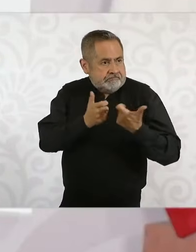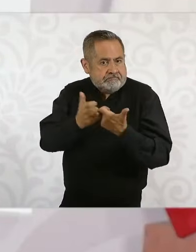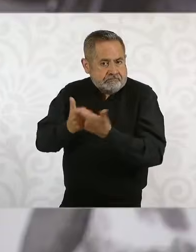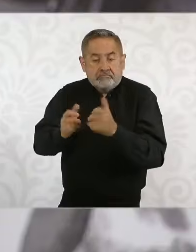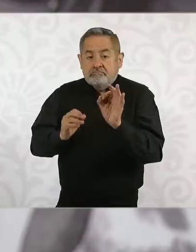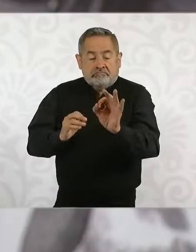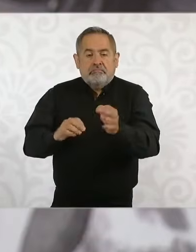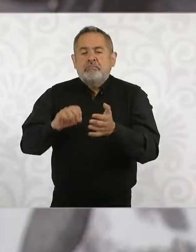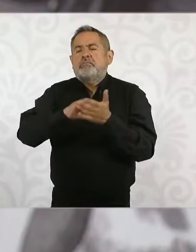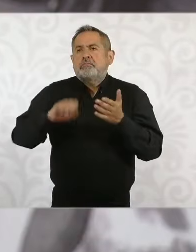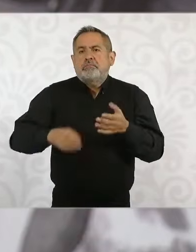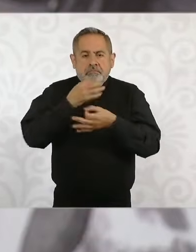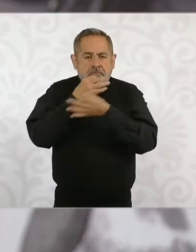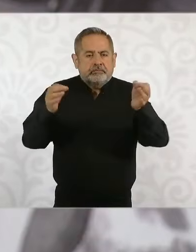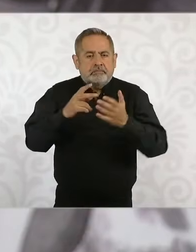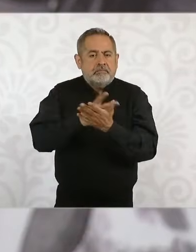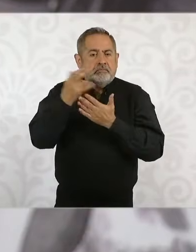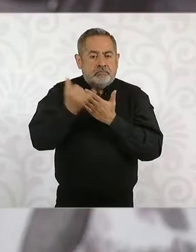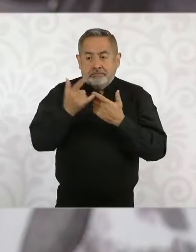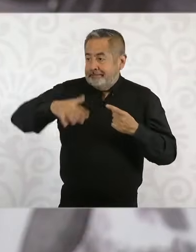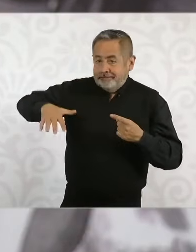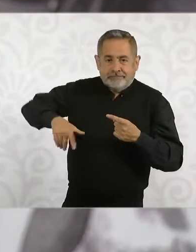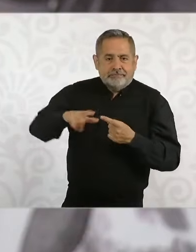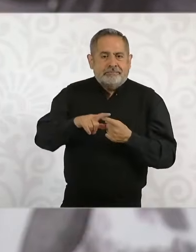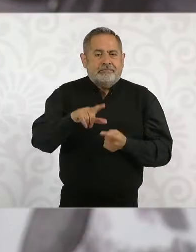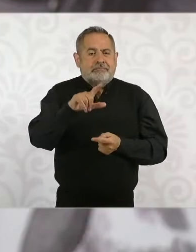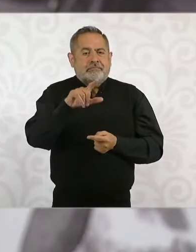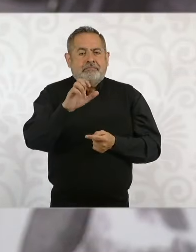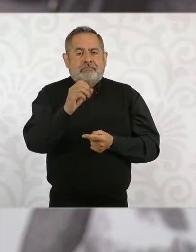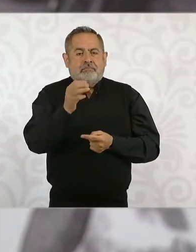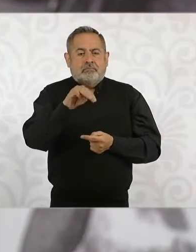por ejemplo, es el proyecto que está haciendo Leomont con la eh compañía de Moderna para la